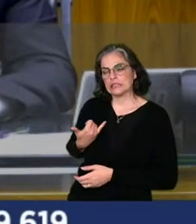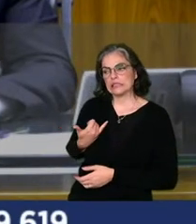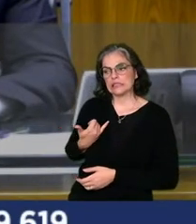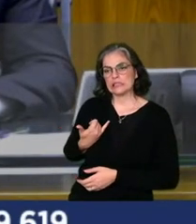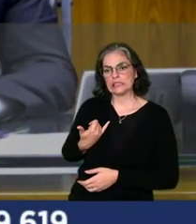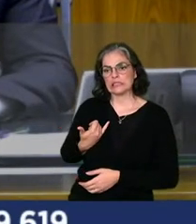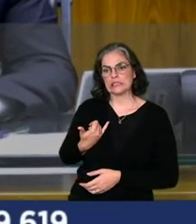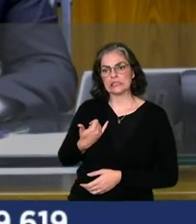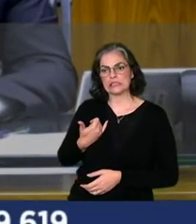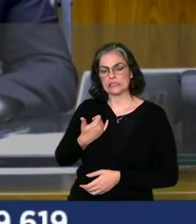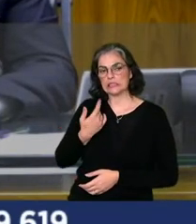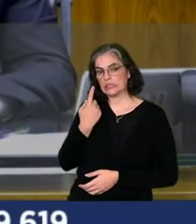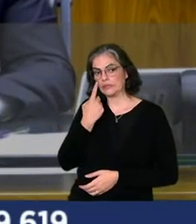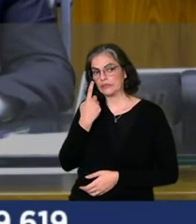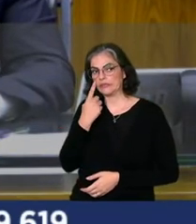SE O ALDIR BLANC JÁ ESTÁ NO